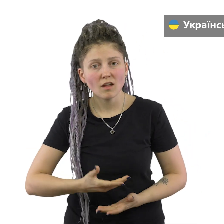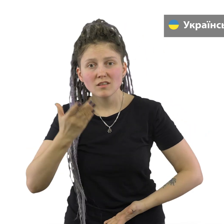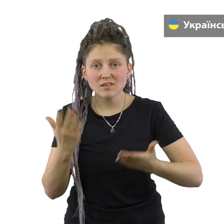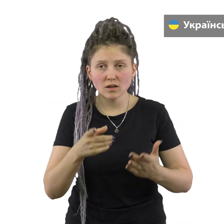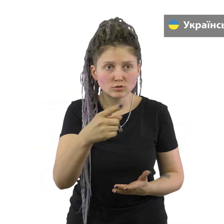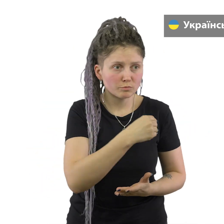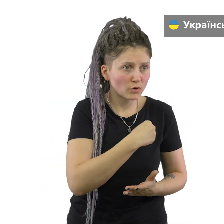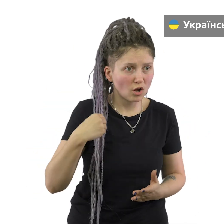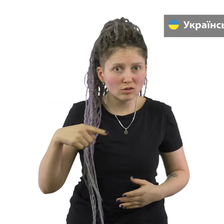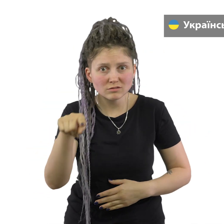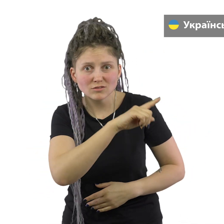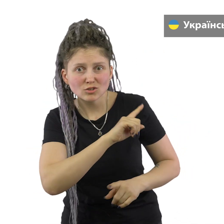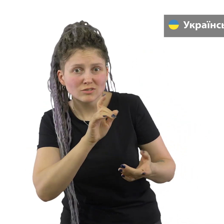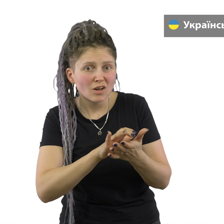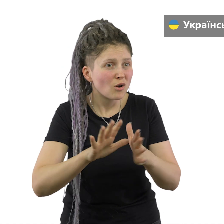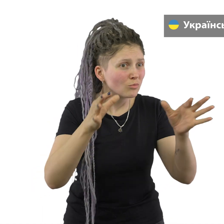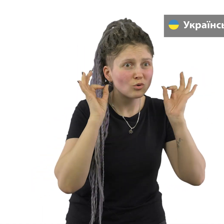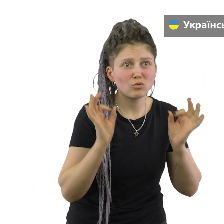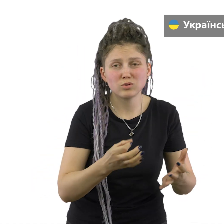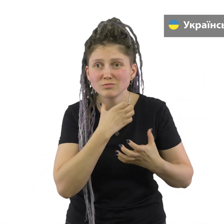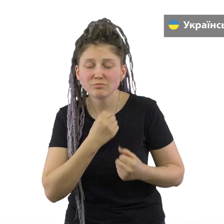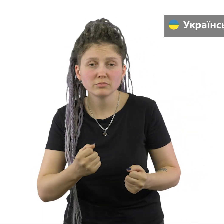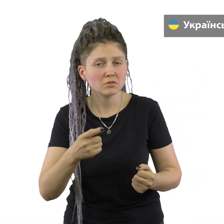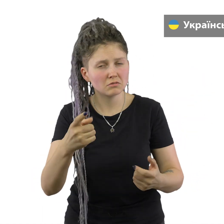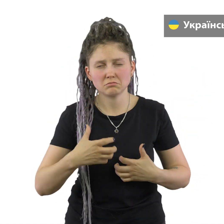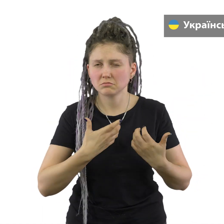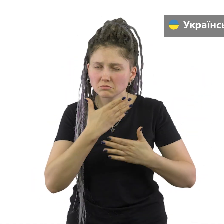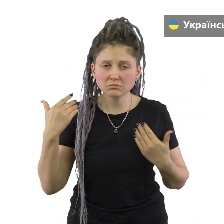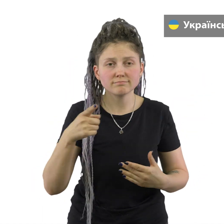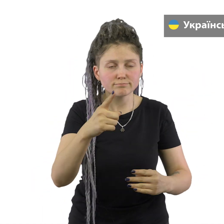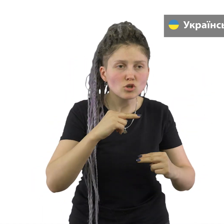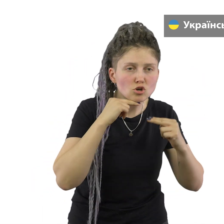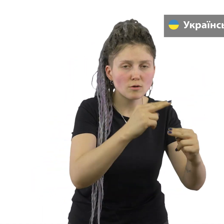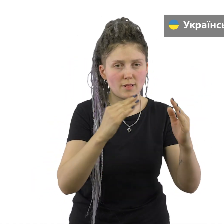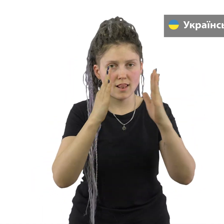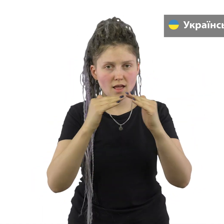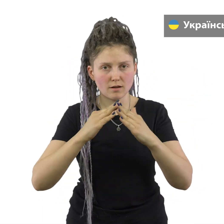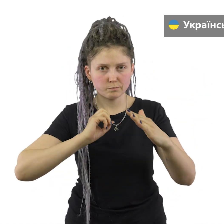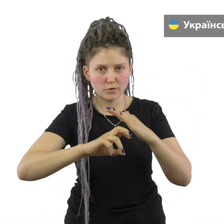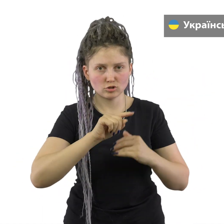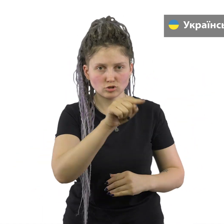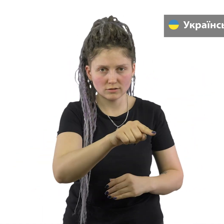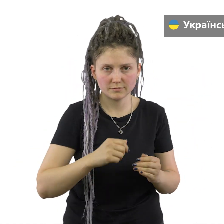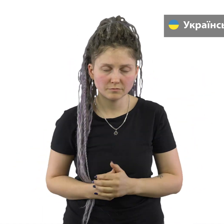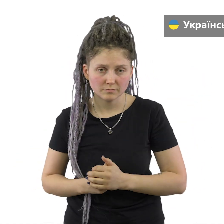Якщо у Вас немає гарантованого місця перебування в Польщі, зверніться до найближчого рецепційного центра.